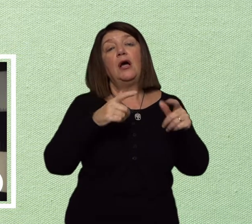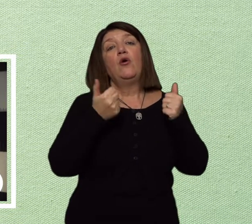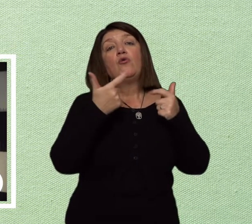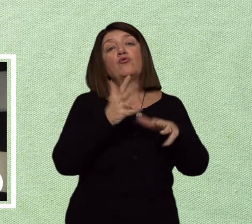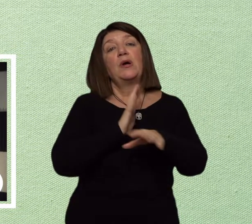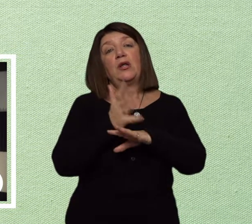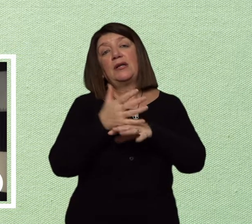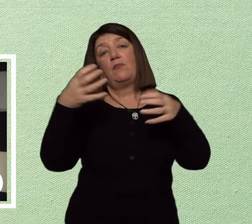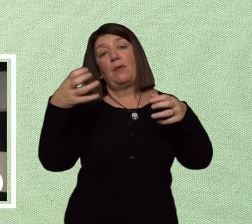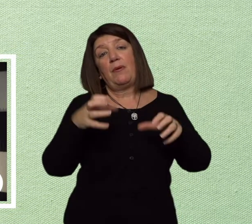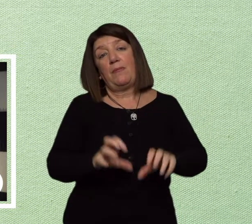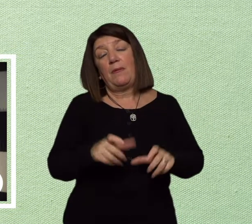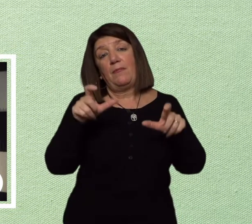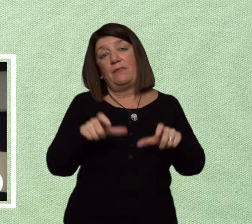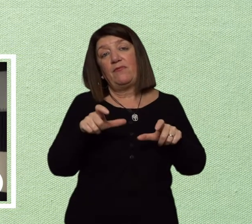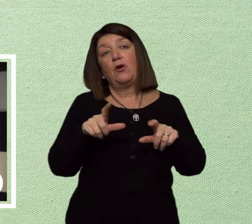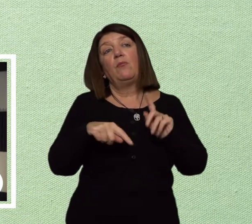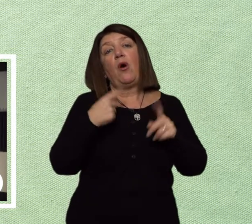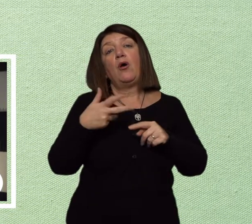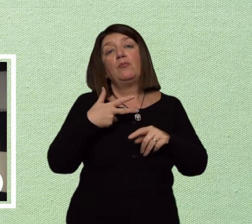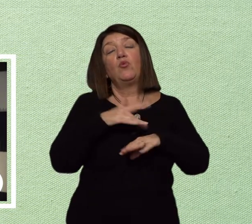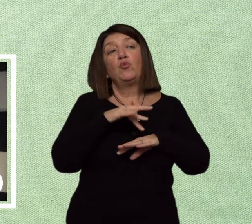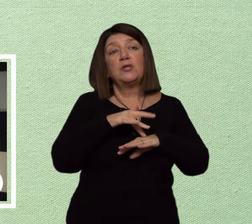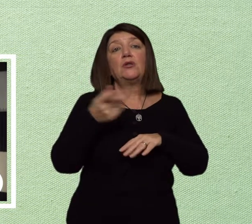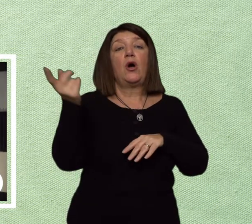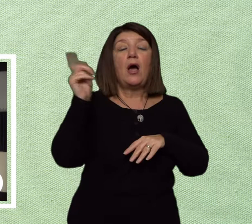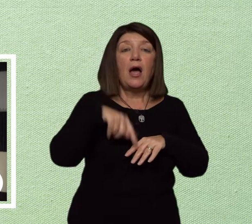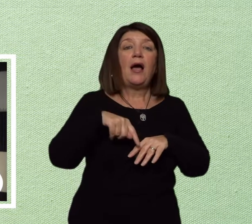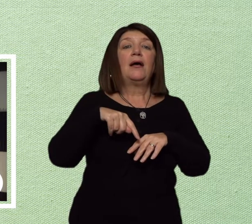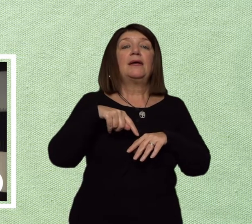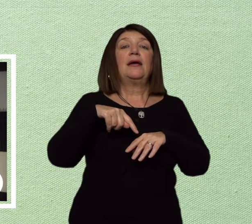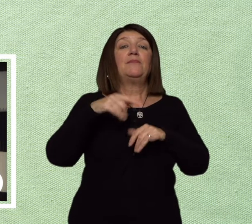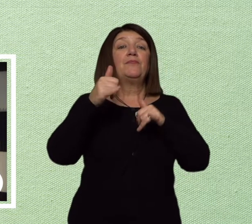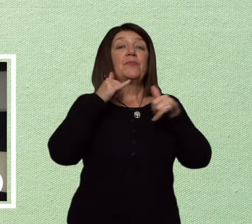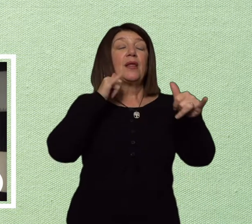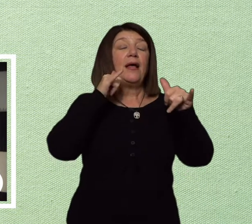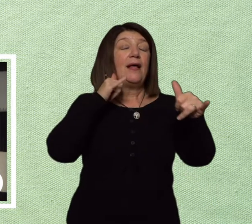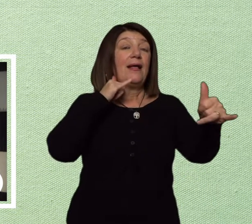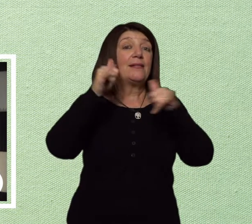comunque utilizzato anche la possibilità della telemedicina per quello che poteva essere fornire